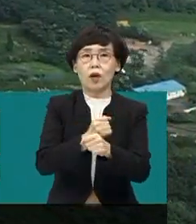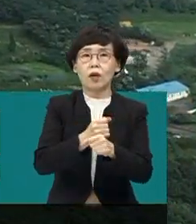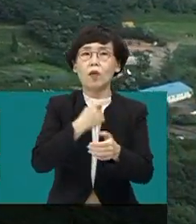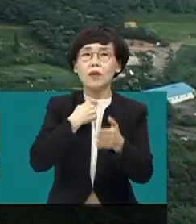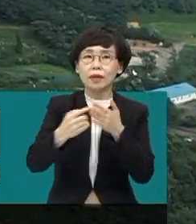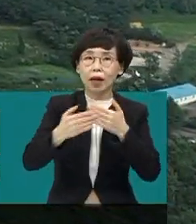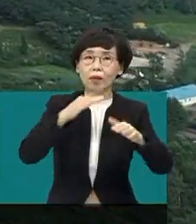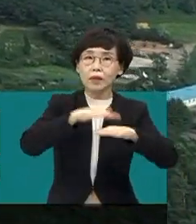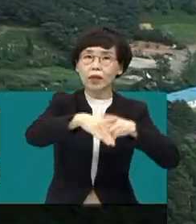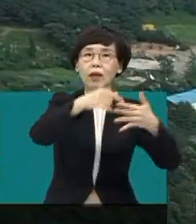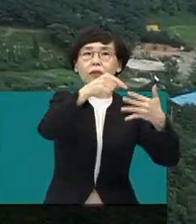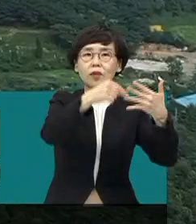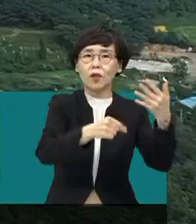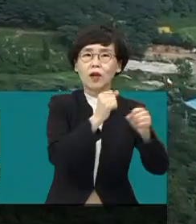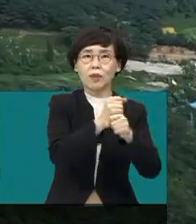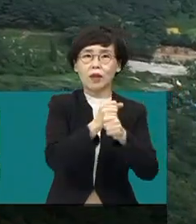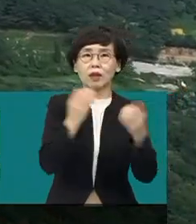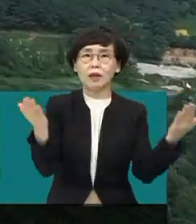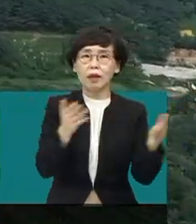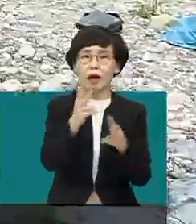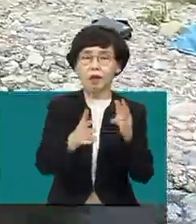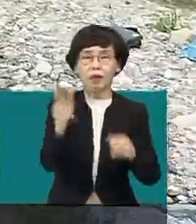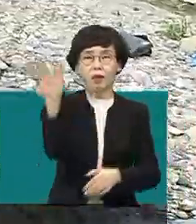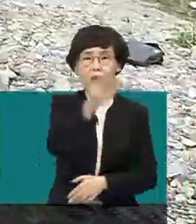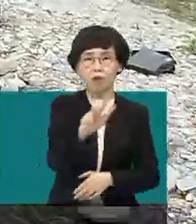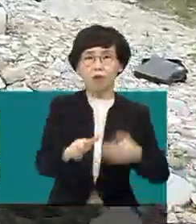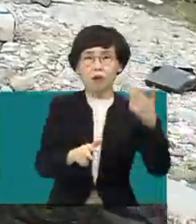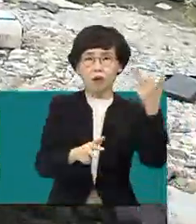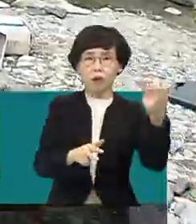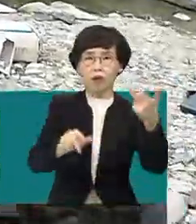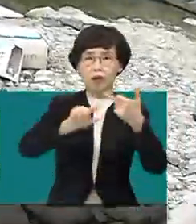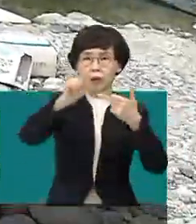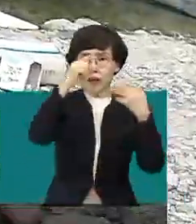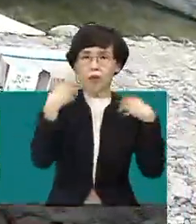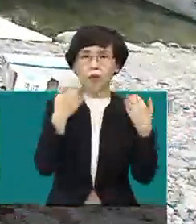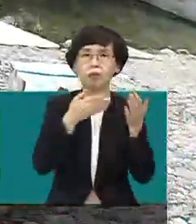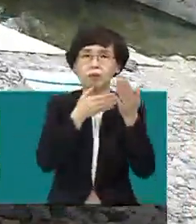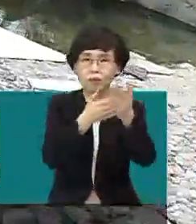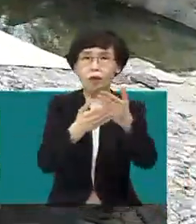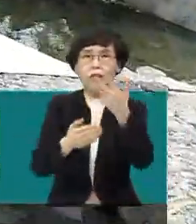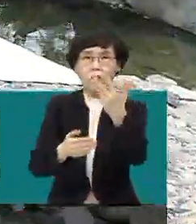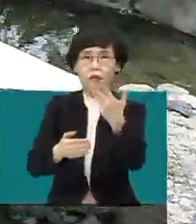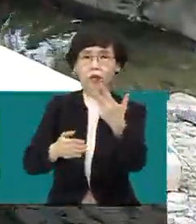콘텐츠를 개발하는 사업으로 전국 17개 지자체가 응모해 최종 8개 지자체, 20곳이